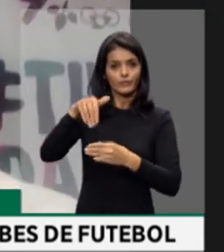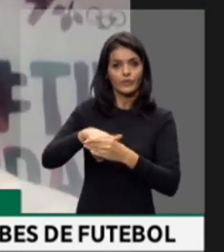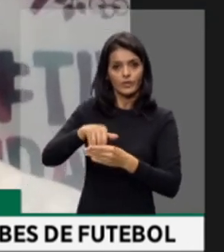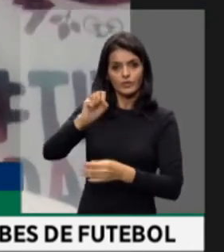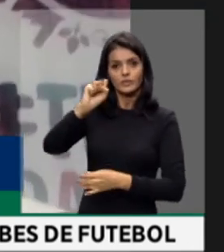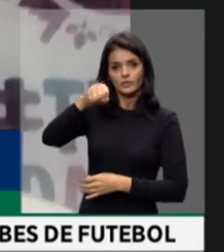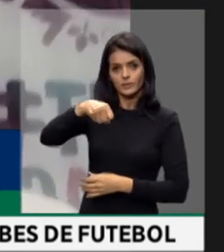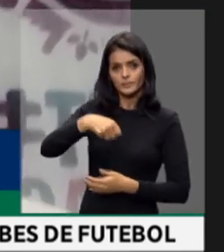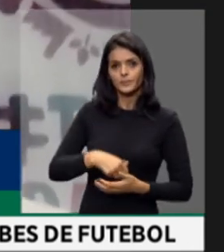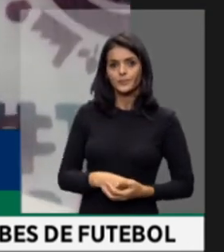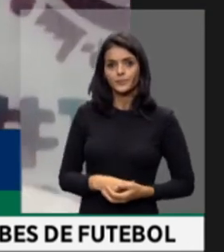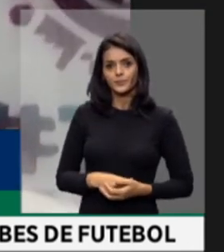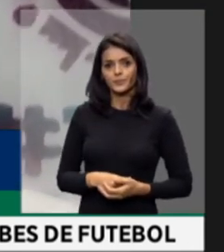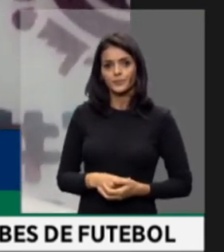MIA. COMO VOTA... COMO VOTA...